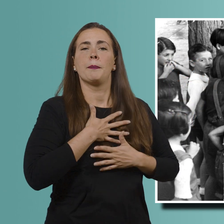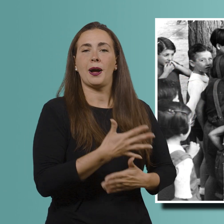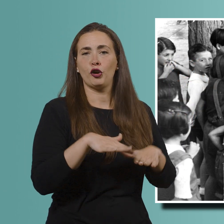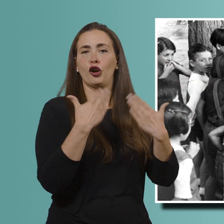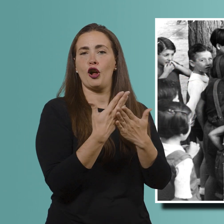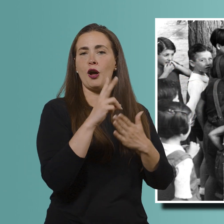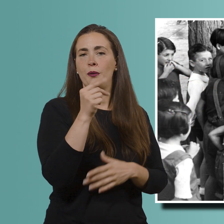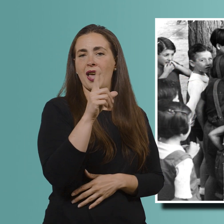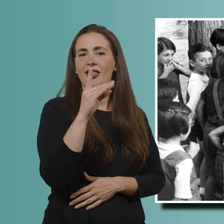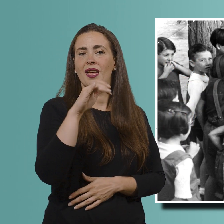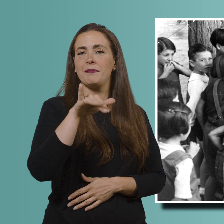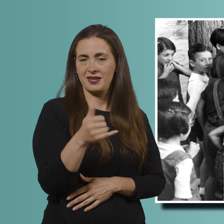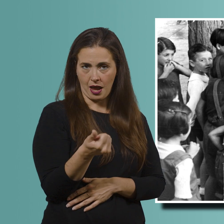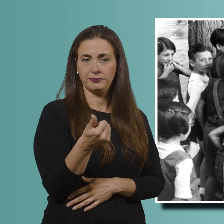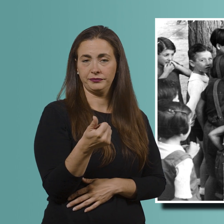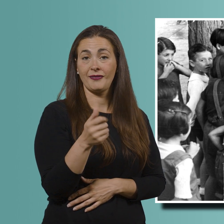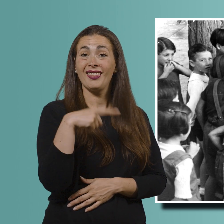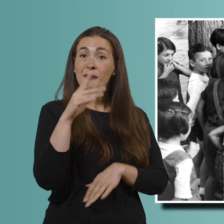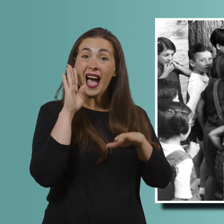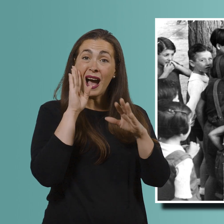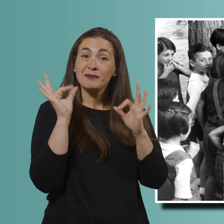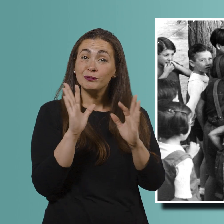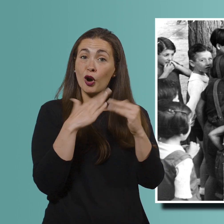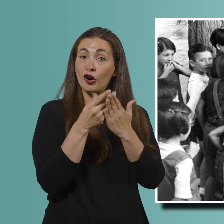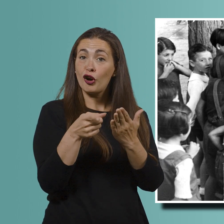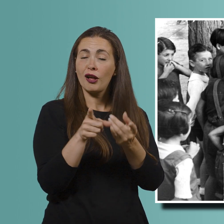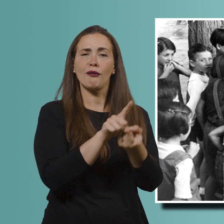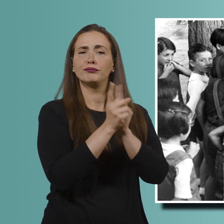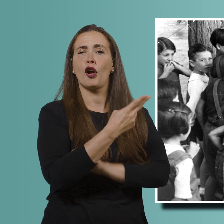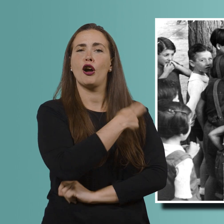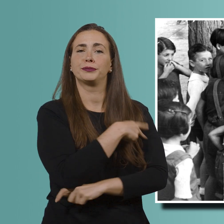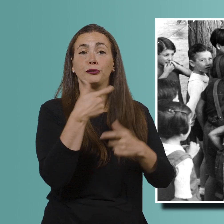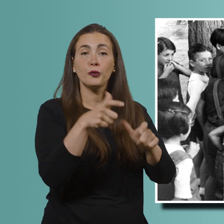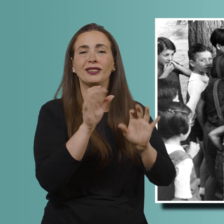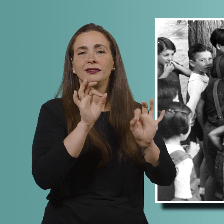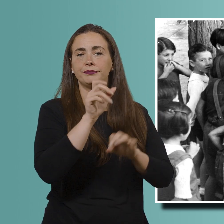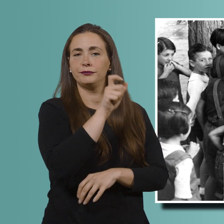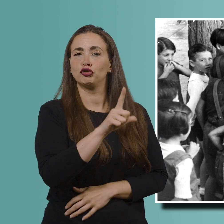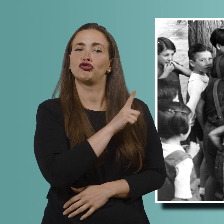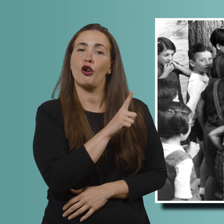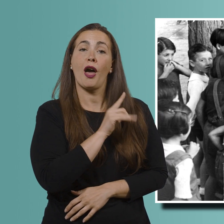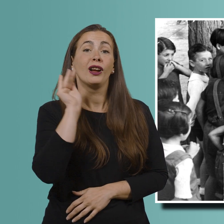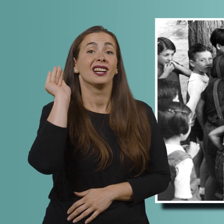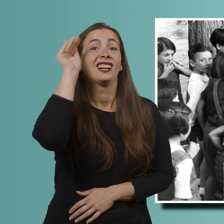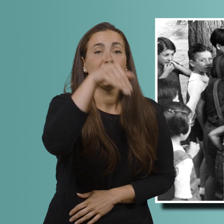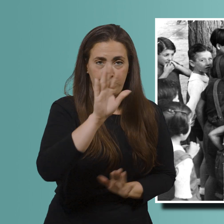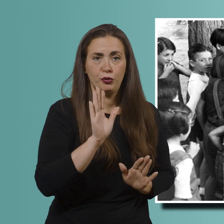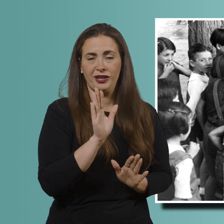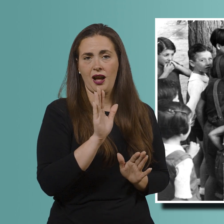D’entrada, es van allotjar a l’Escola Valldemia. Més endavant, aquest centre es convertiria en hospital per als soldats republicans,